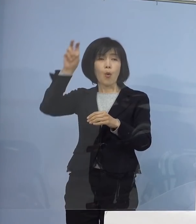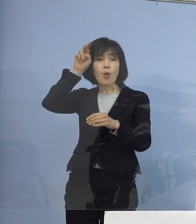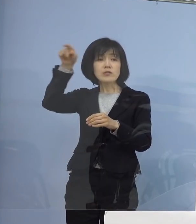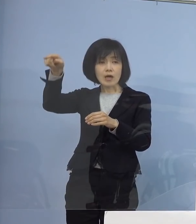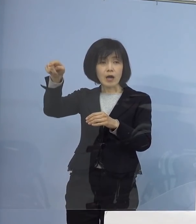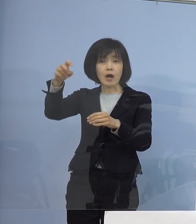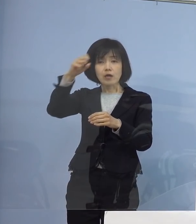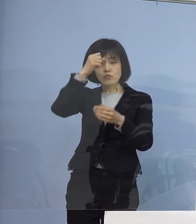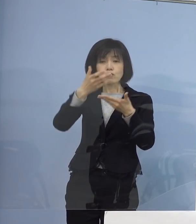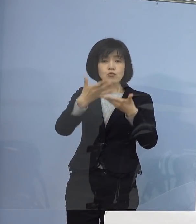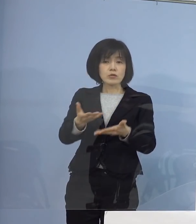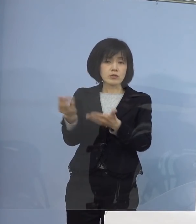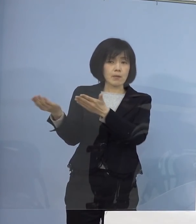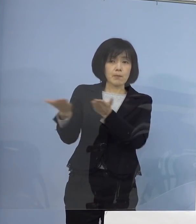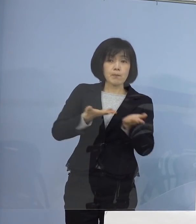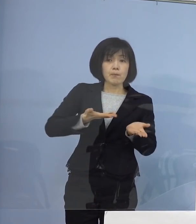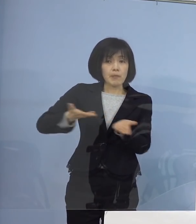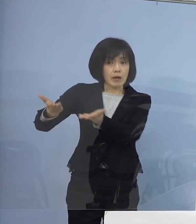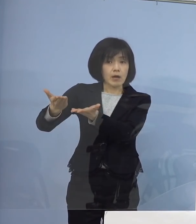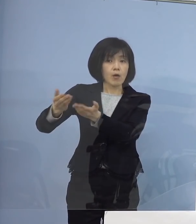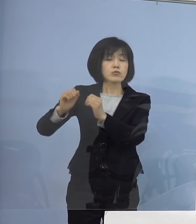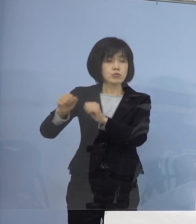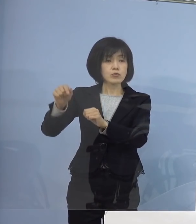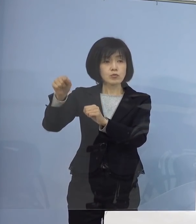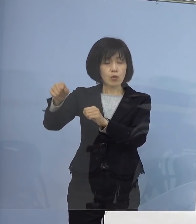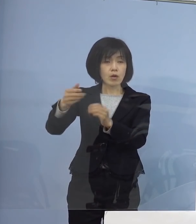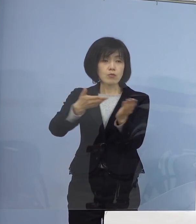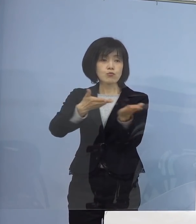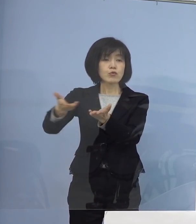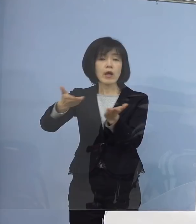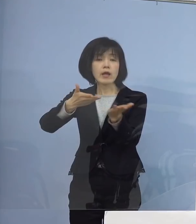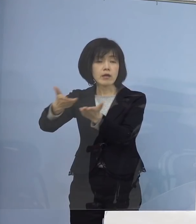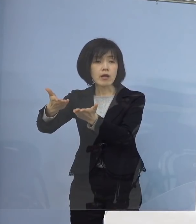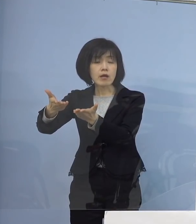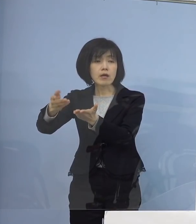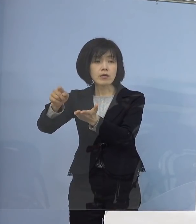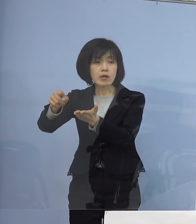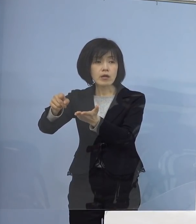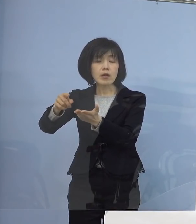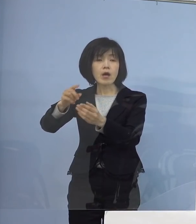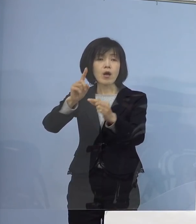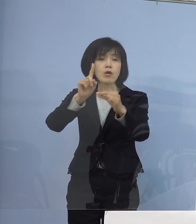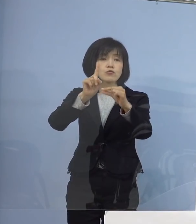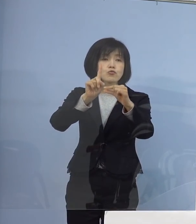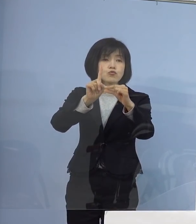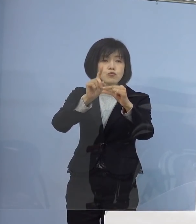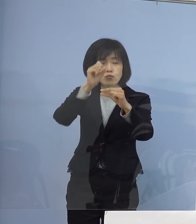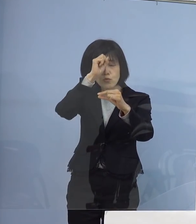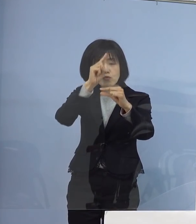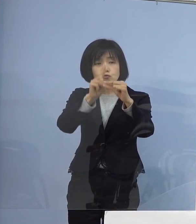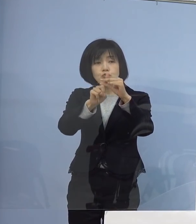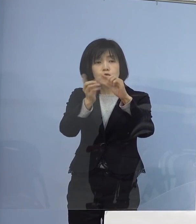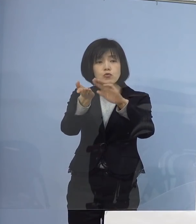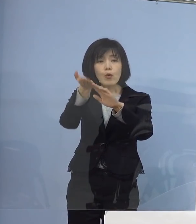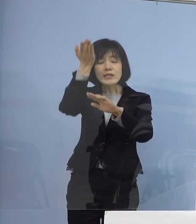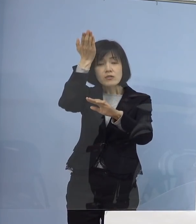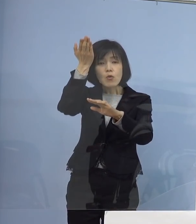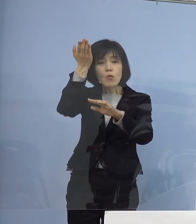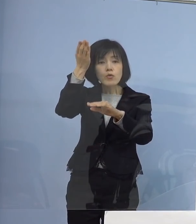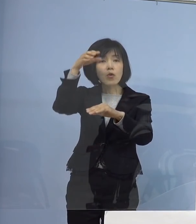その皆さん方を受け入れなければならないということで 中等症以上の病床を臨時に作ったんですね